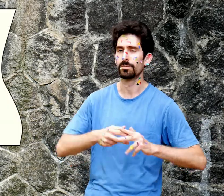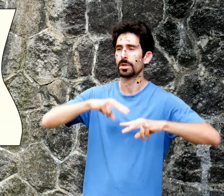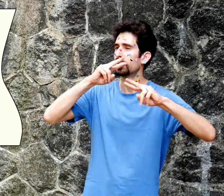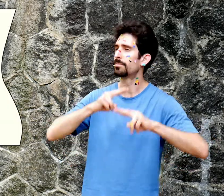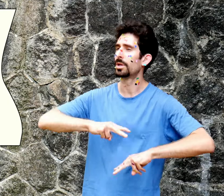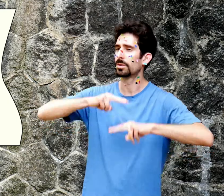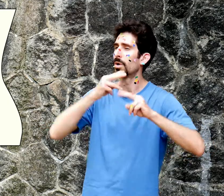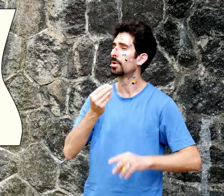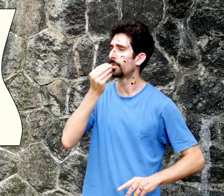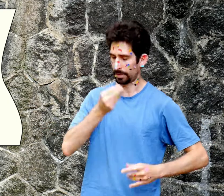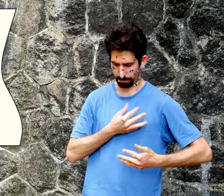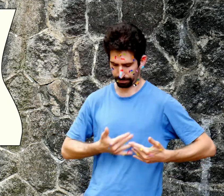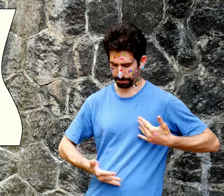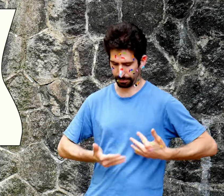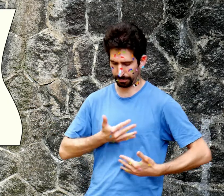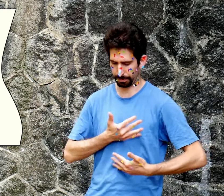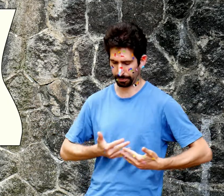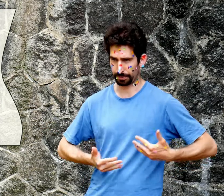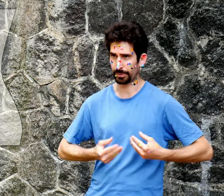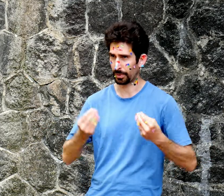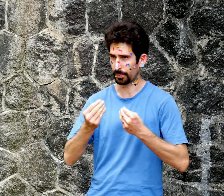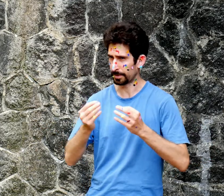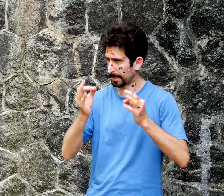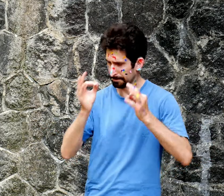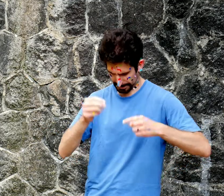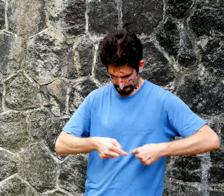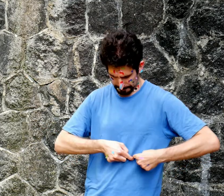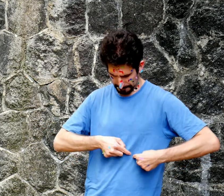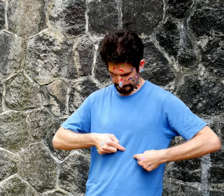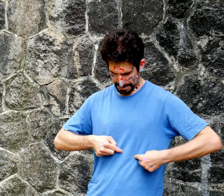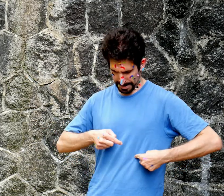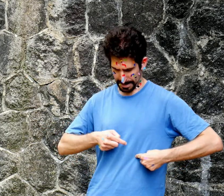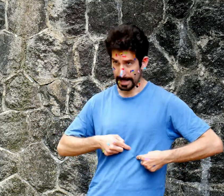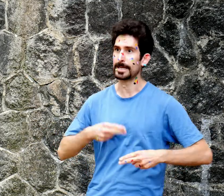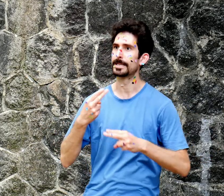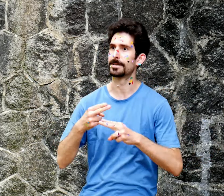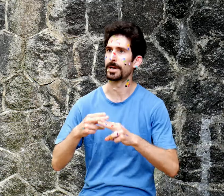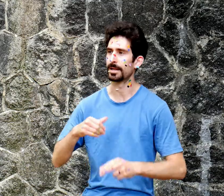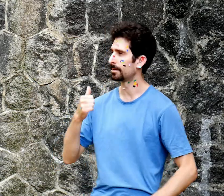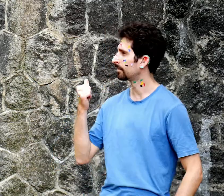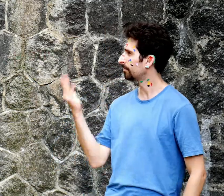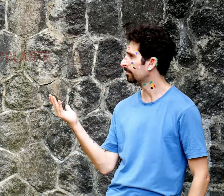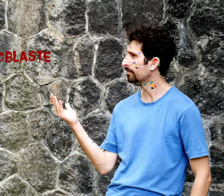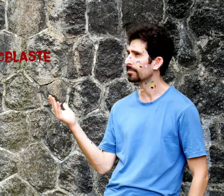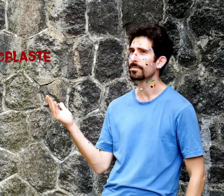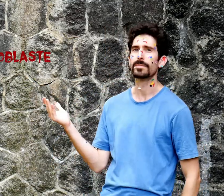les échanges respiratoires et nutritifs entre la mère et le foetus. Plus précisément au niveau d'un tissu qui s'appelle le syncytiotrophoblaste.